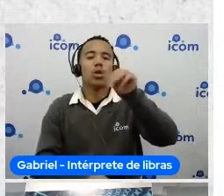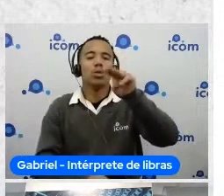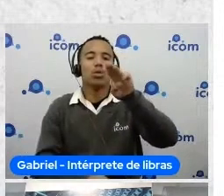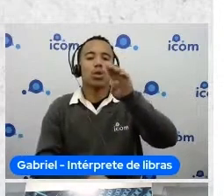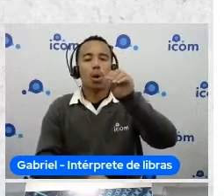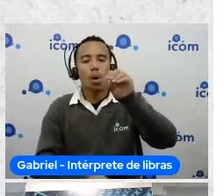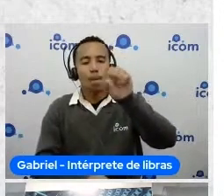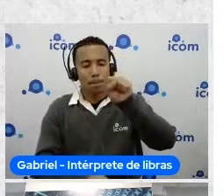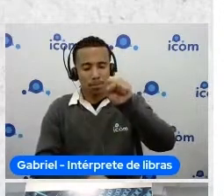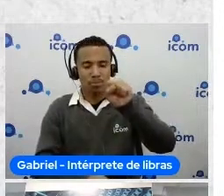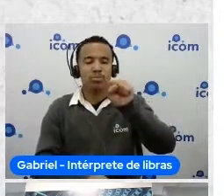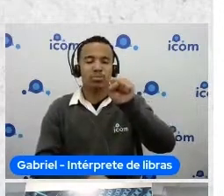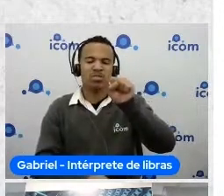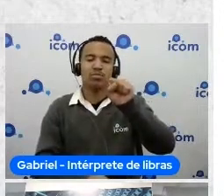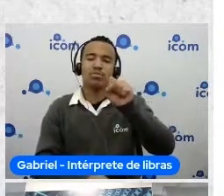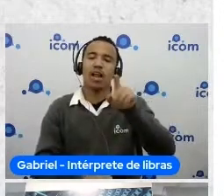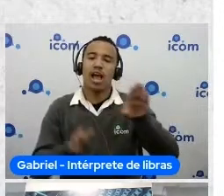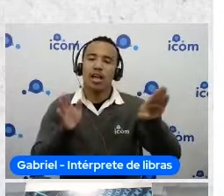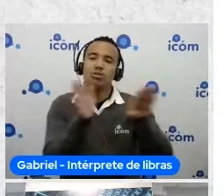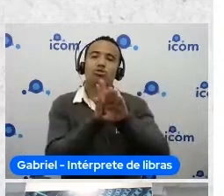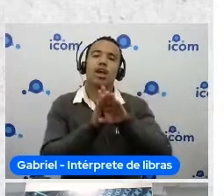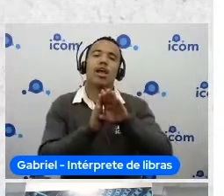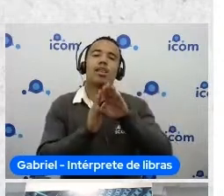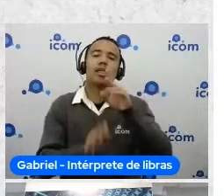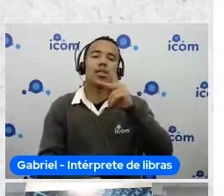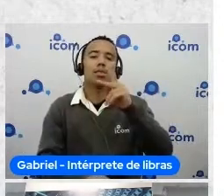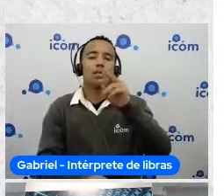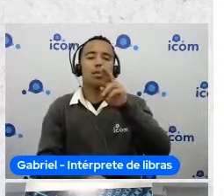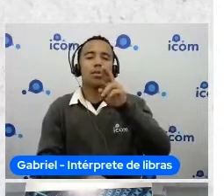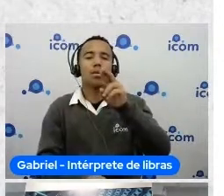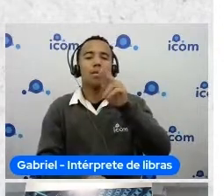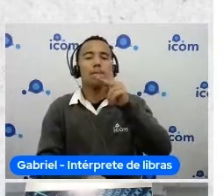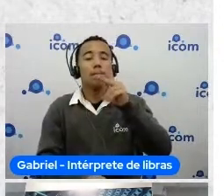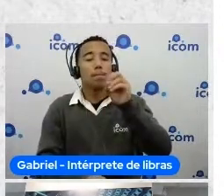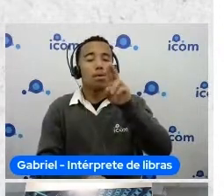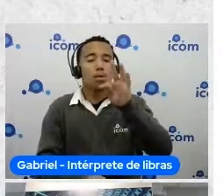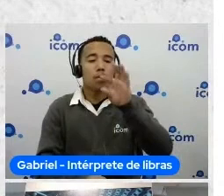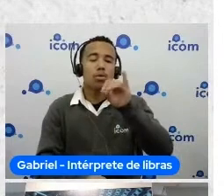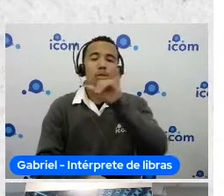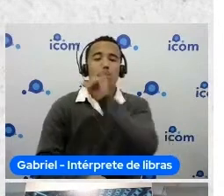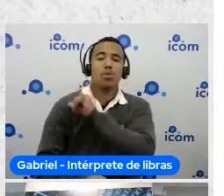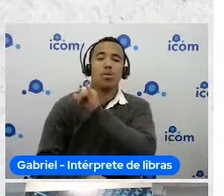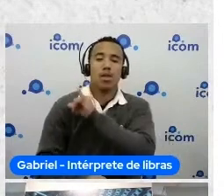chegando em nosso Porto no Rio de Janeiro, nosso Porto na cidade de São João da Barra.